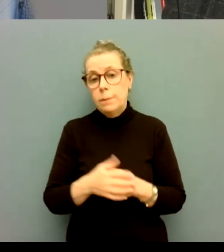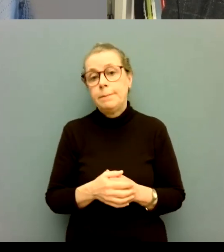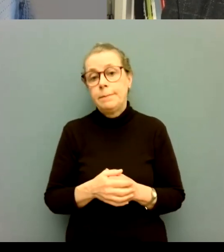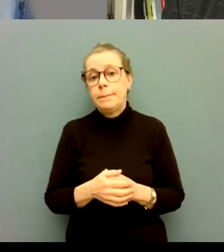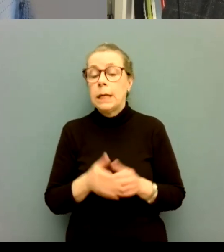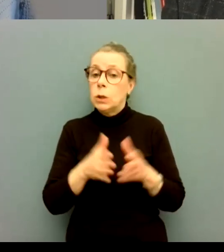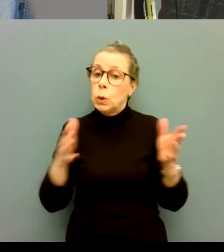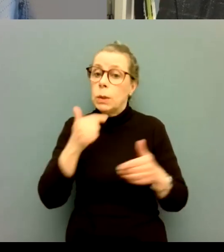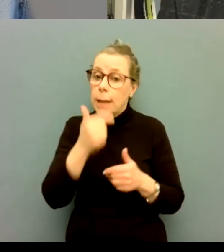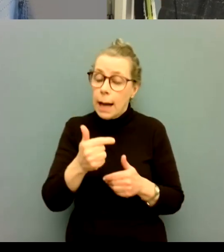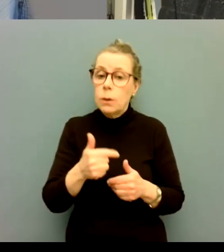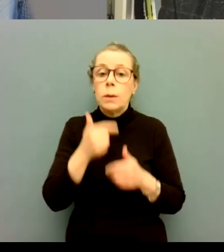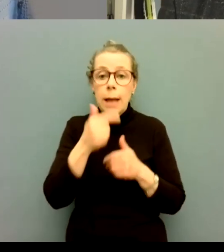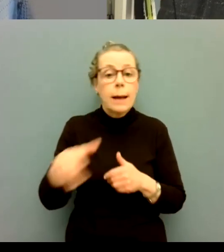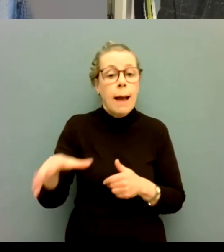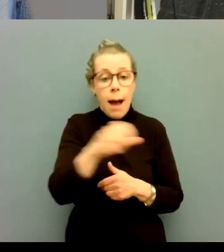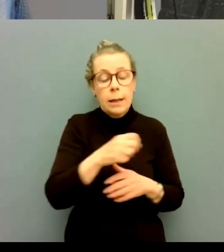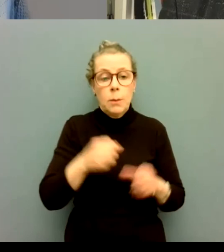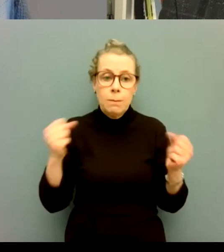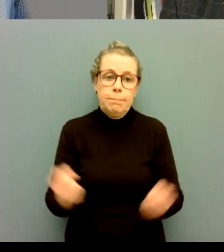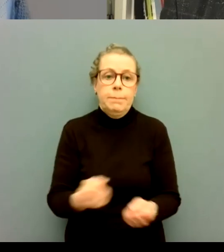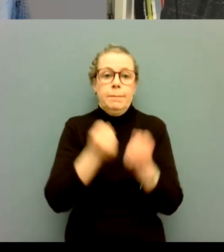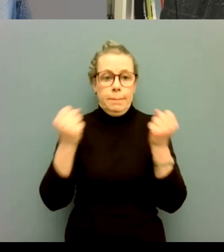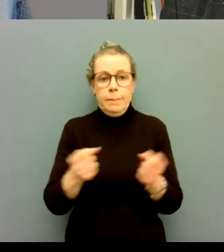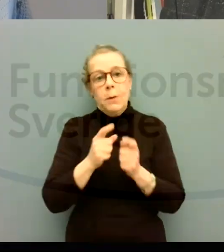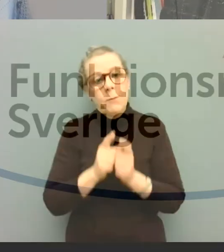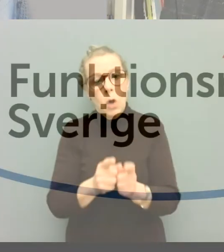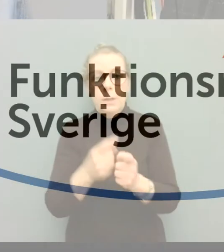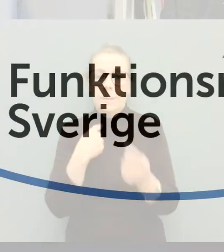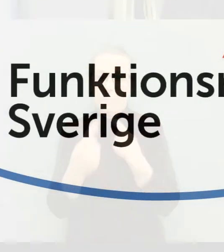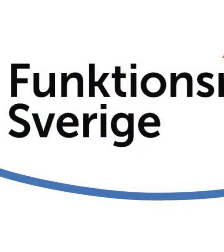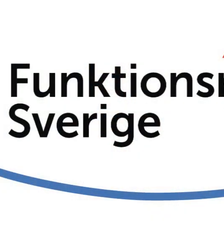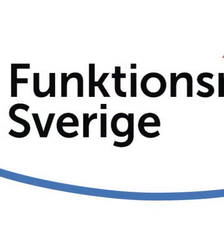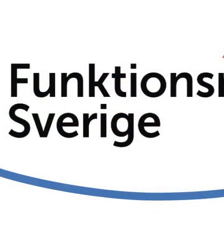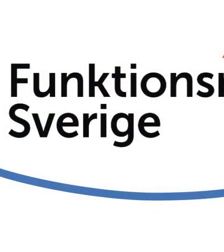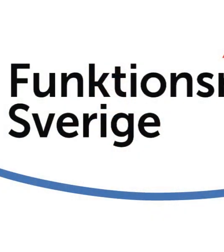Stort tack, och stort tack till alla som följt sändningen.